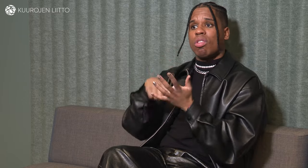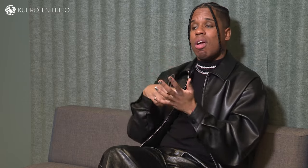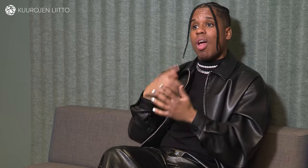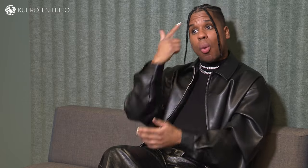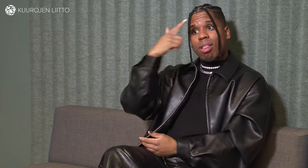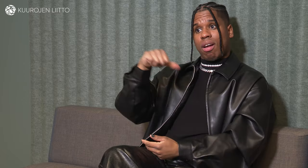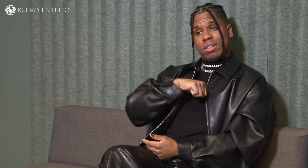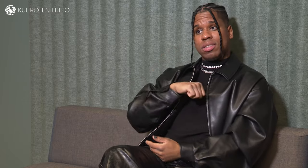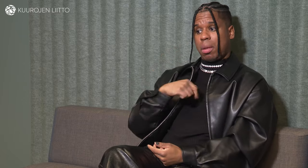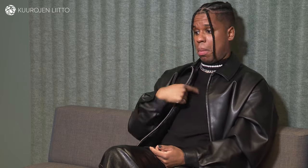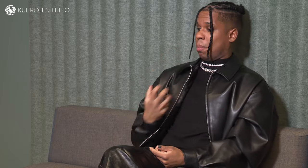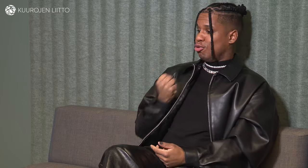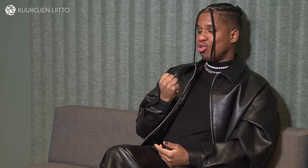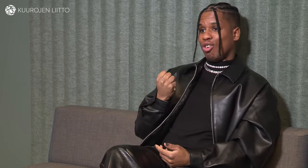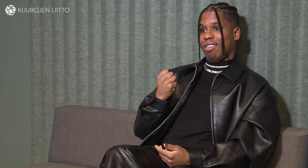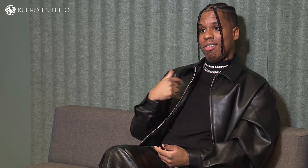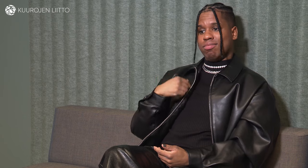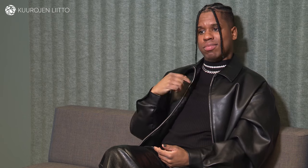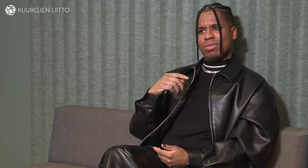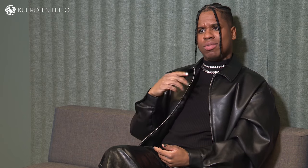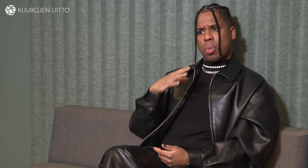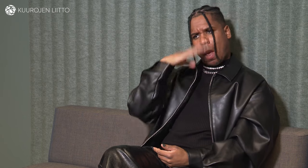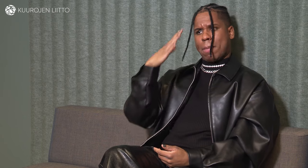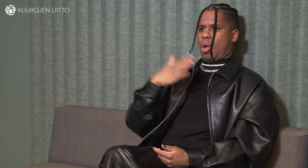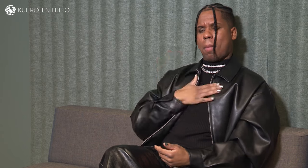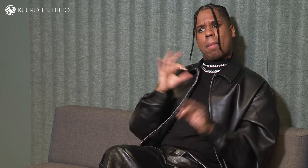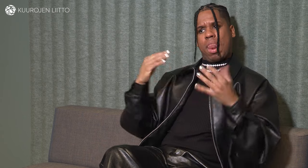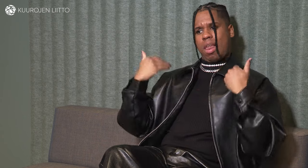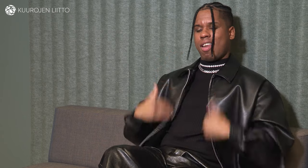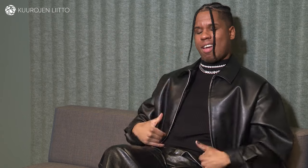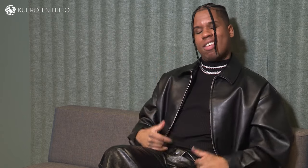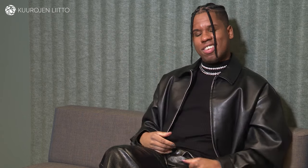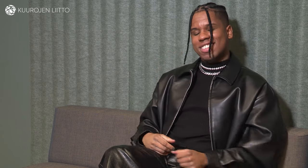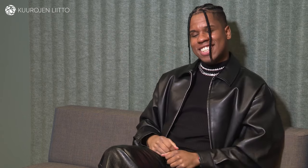Kun luotamme itseemme, voimme olla myös ylpeitä siitä, keitä olemme.